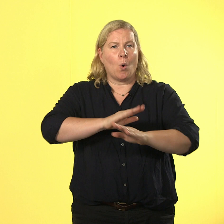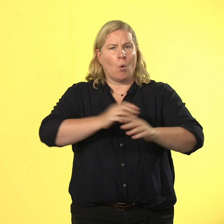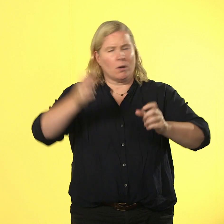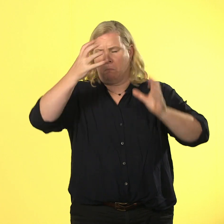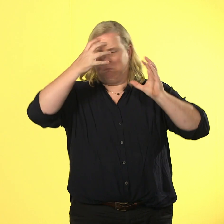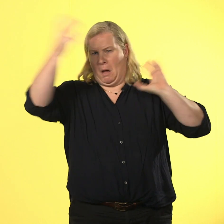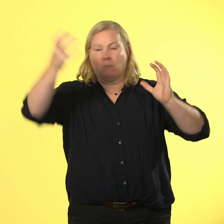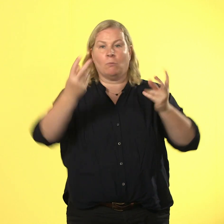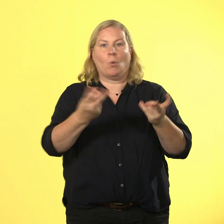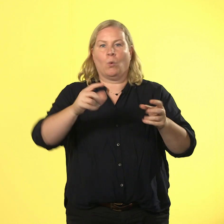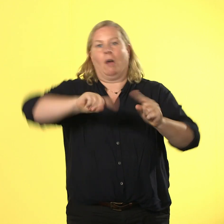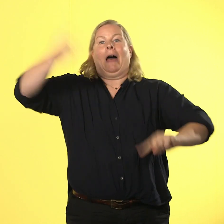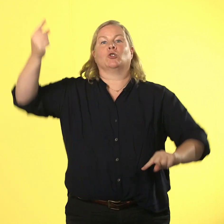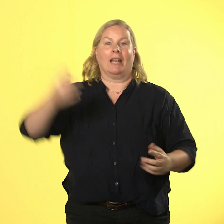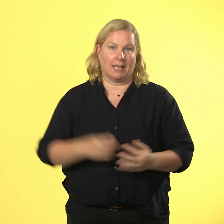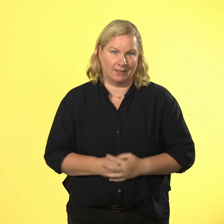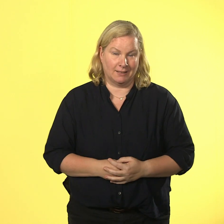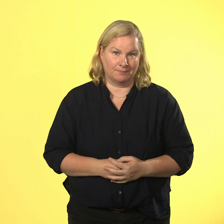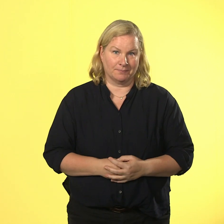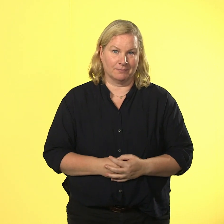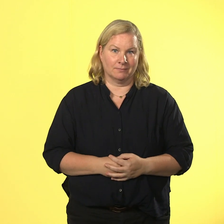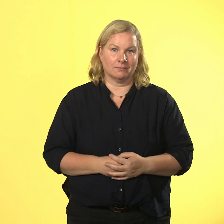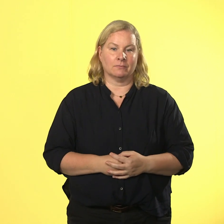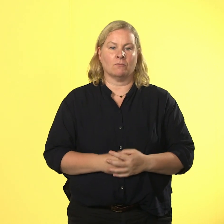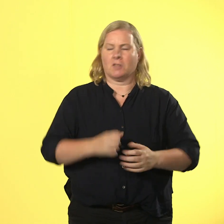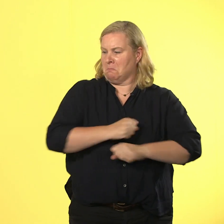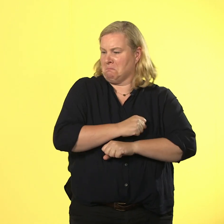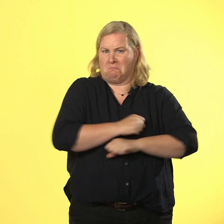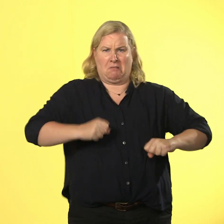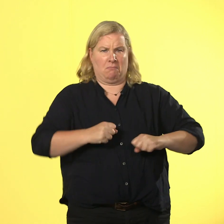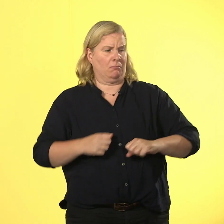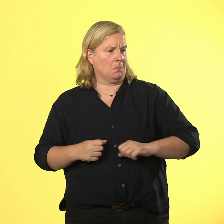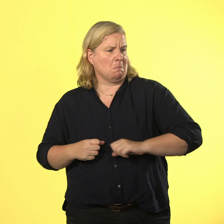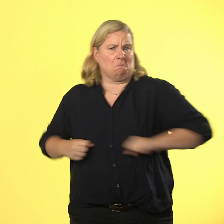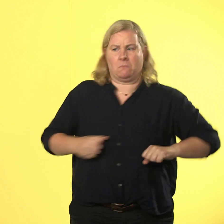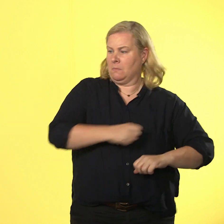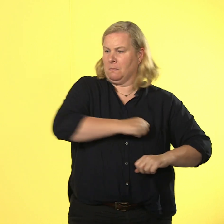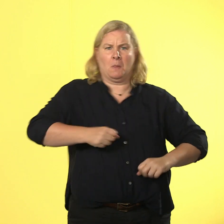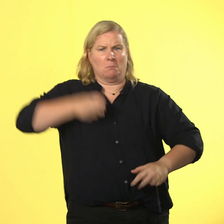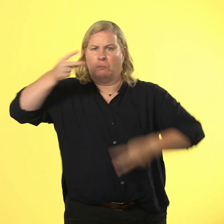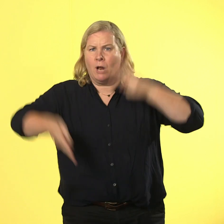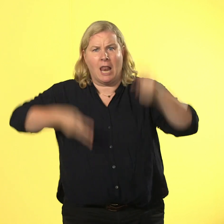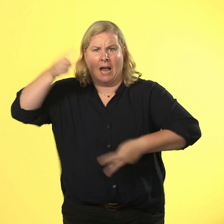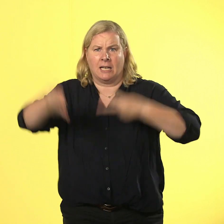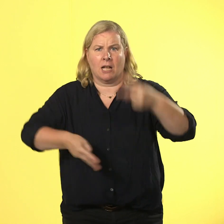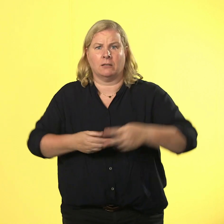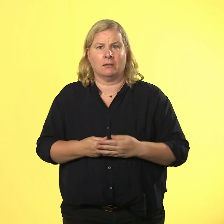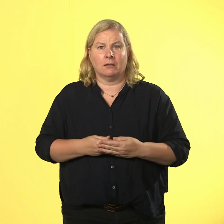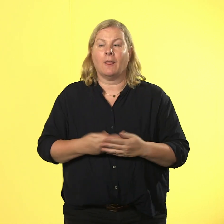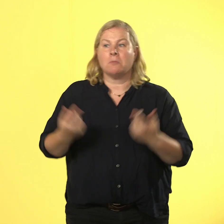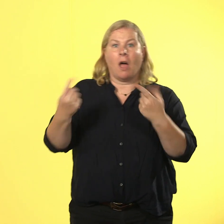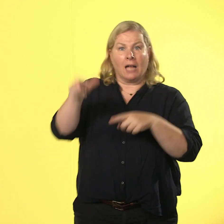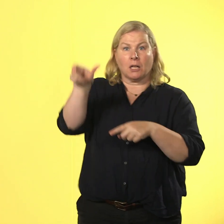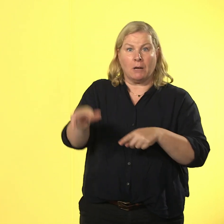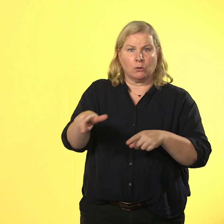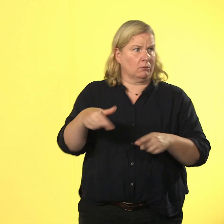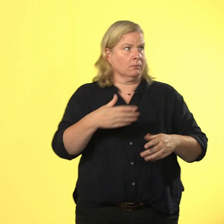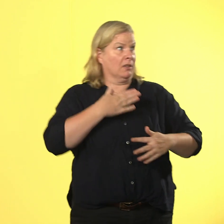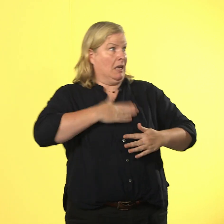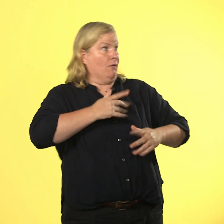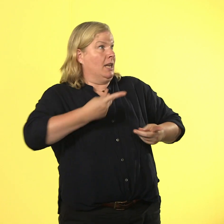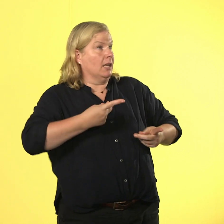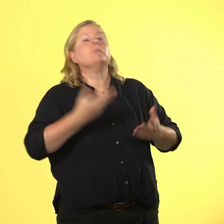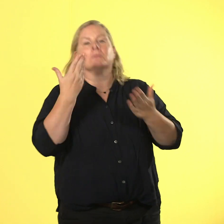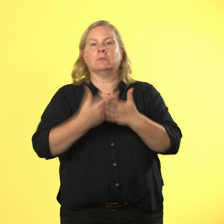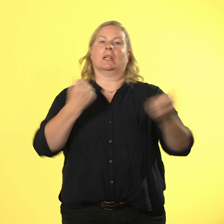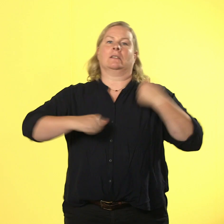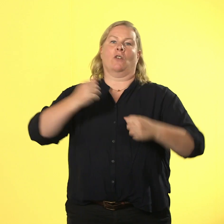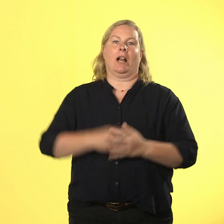rüpeln, beleidigen - alles was ein anderer nicht wil.,ist gewalt. wer es trotzdem macht,